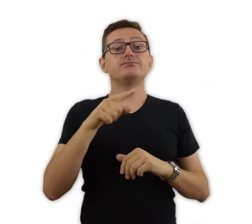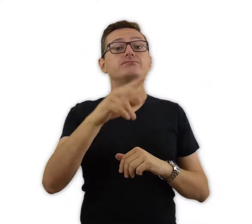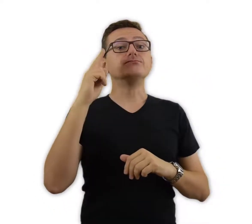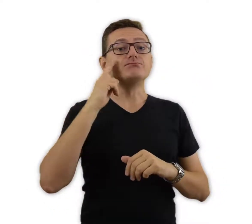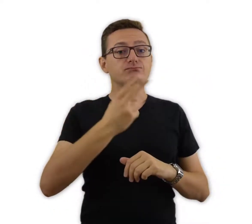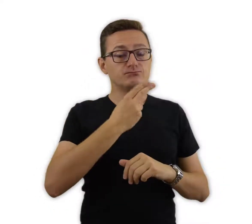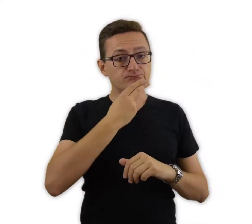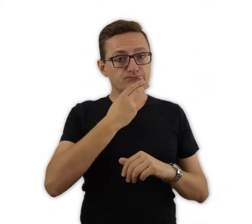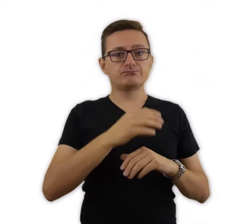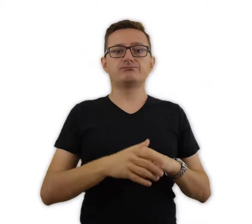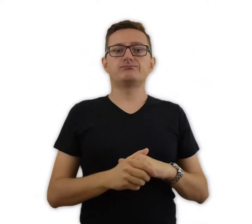Był osobą głuchą.